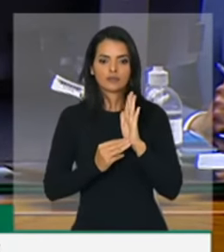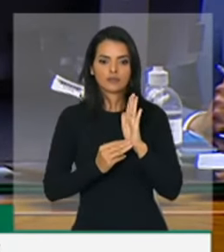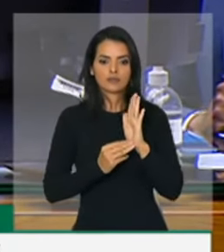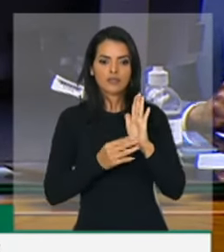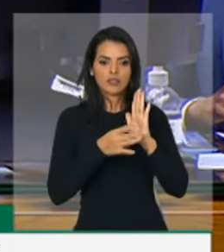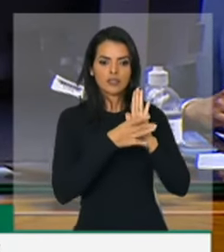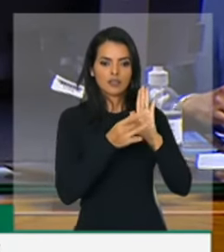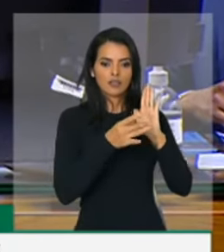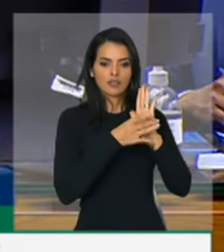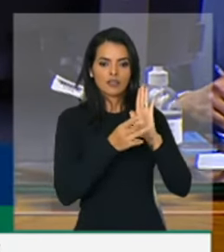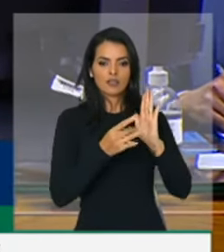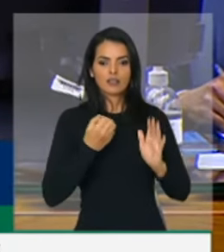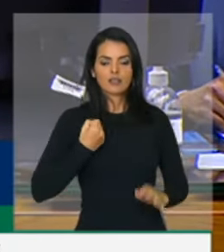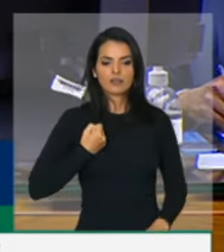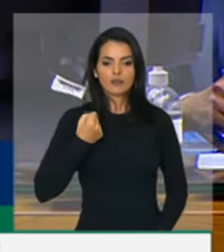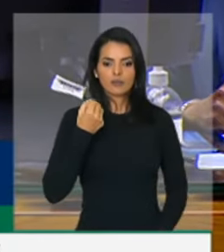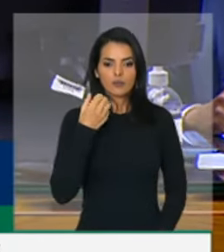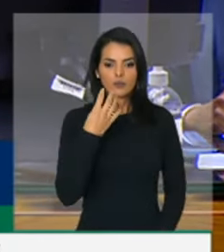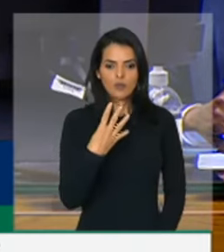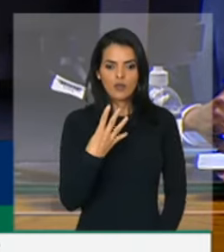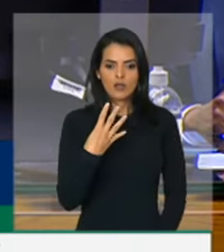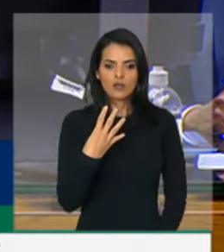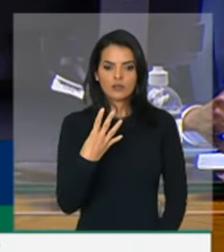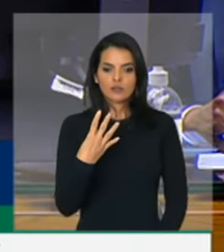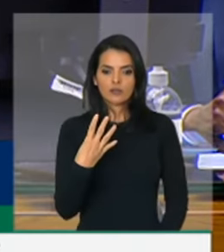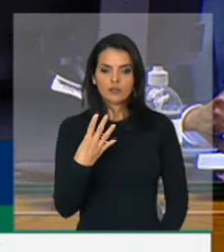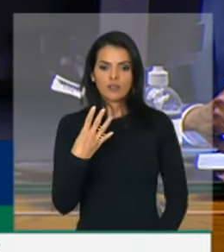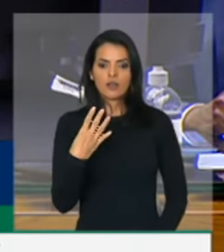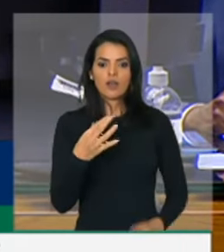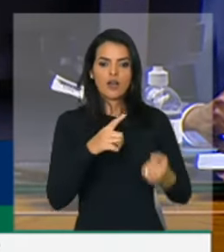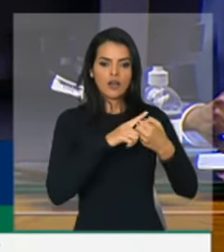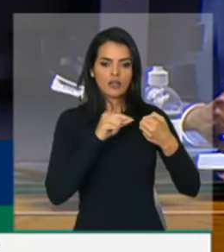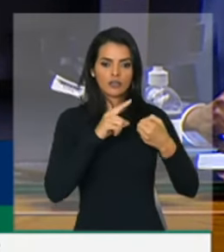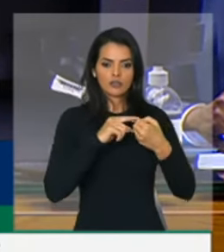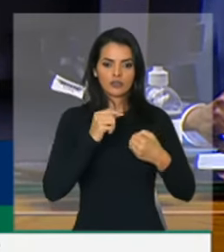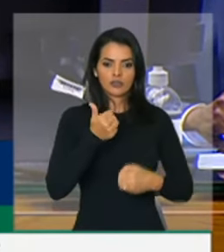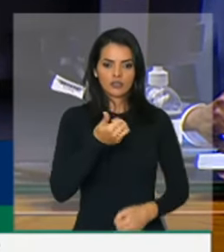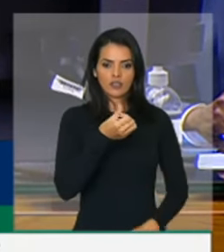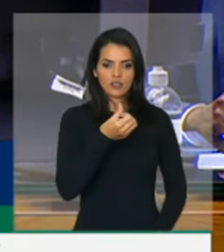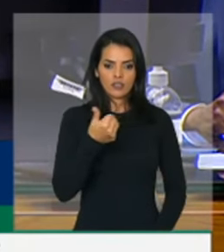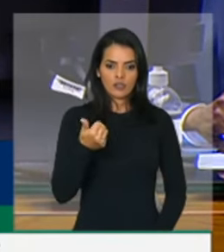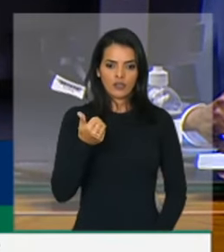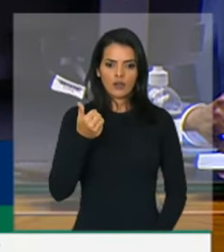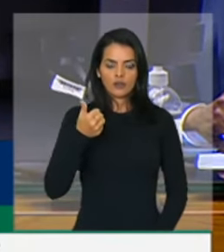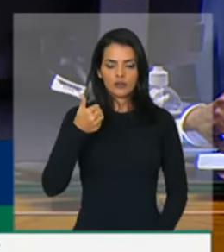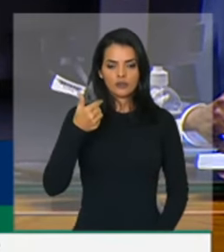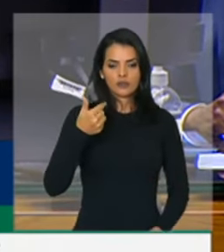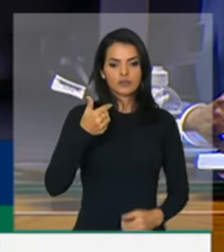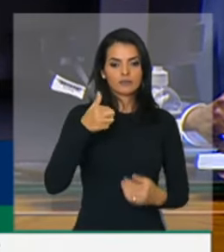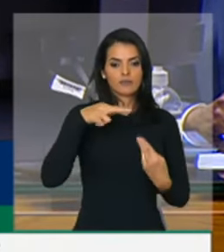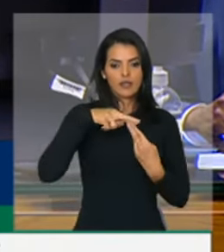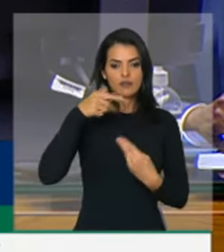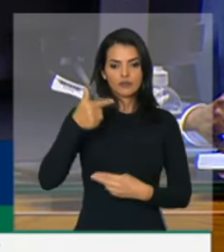DESTAQUE DE BANCADA NÚMERO 4, REQUERER NOS ARTIGOS 161 SEGUNDO DO PARÁGRAFO SEGUNDO REGIMENTO INTERNO DA CÂMARA DOS DEPUTADOS DESTAQUE PARA VOTAÇÃO DA EMENDA DE